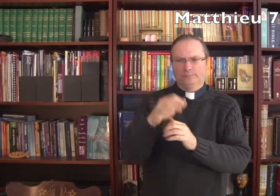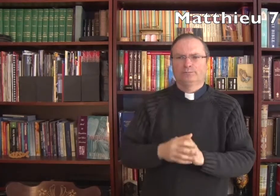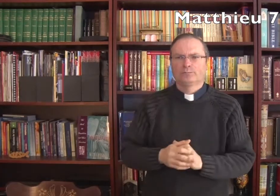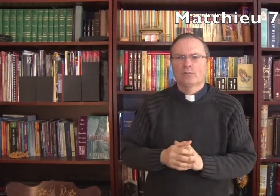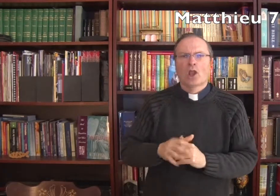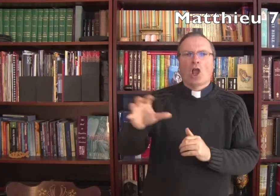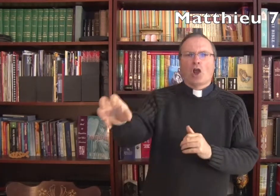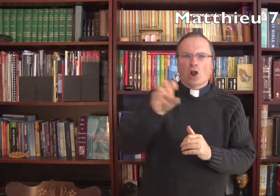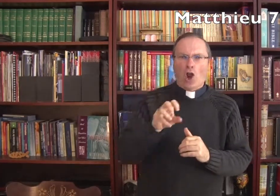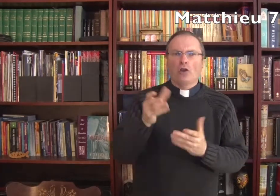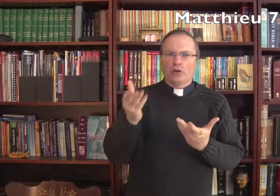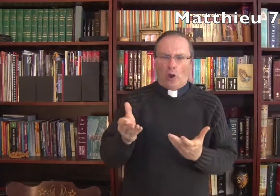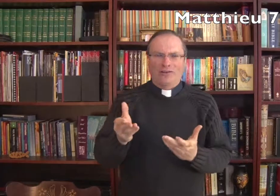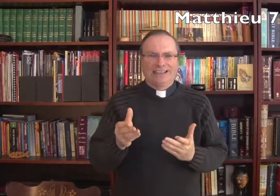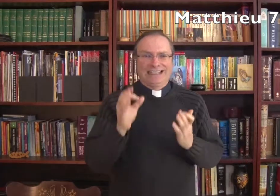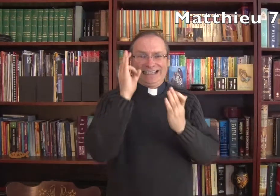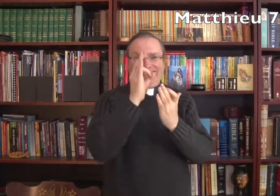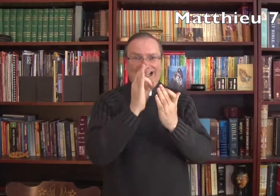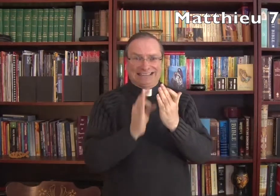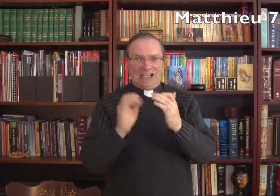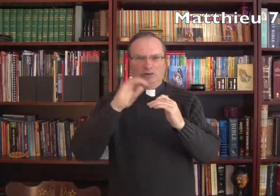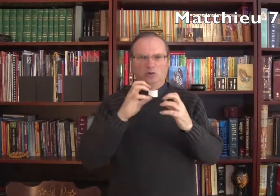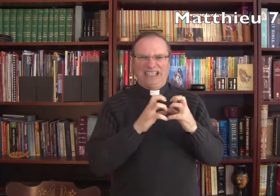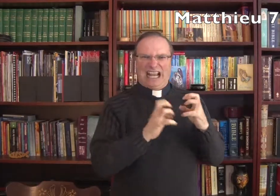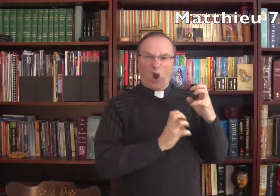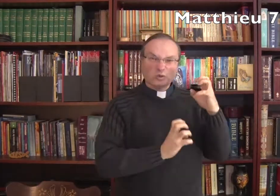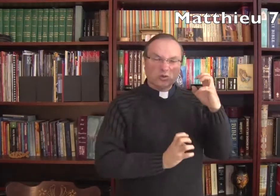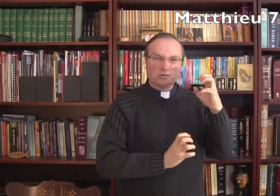Cueille-t-on des raisins sur des ronces